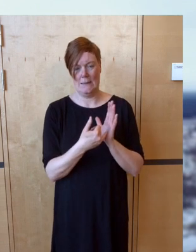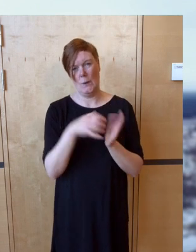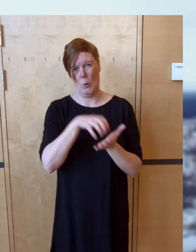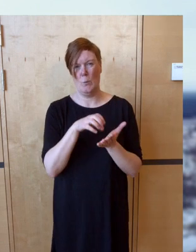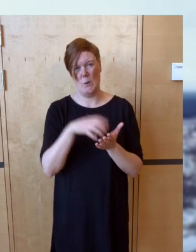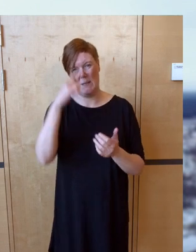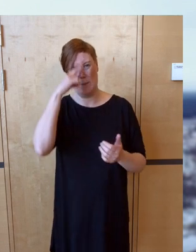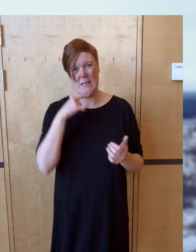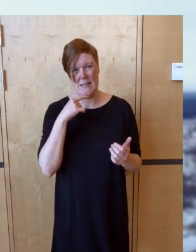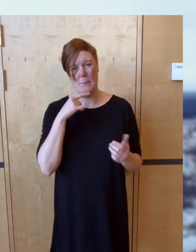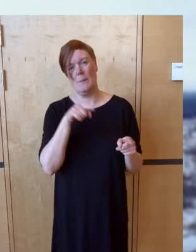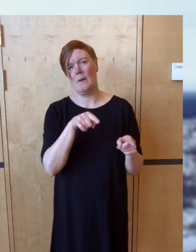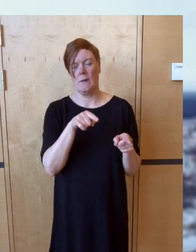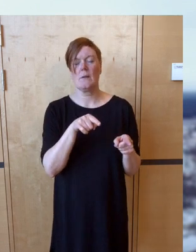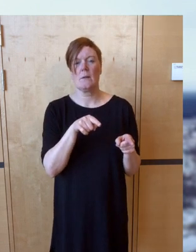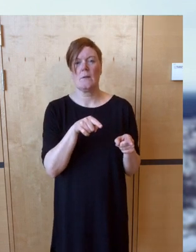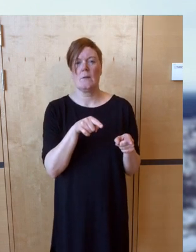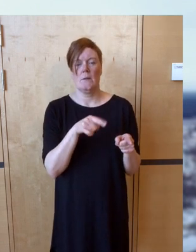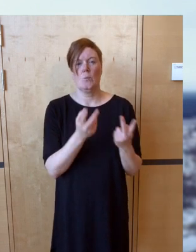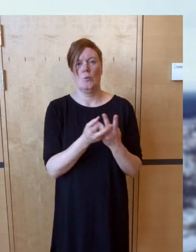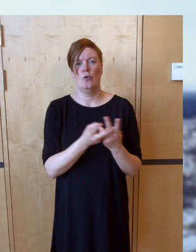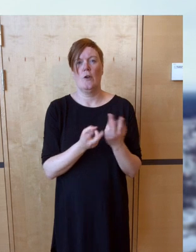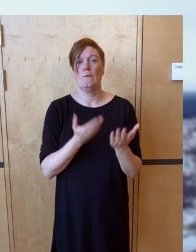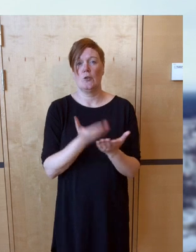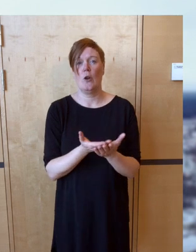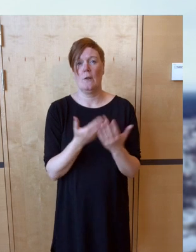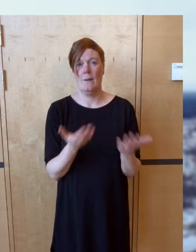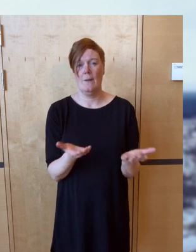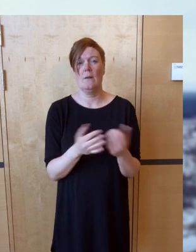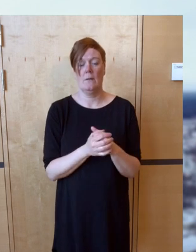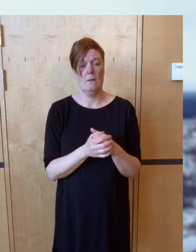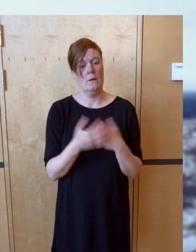Bygger också Det här förslaget på Verksamheter för täckning för underskott